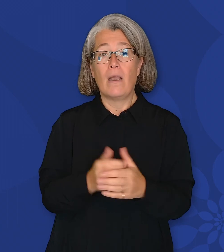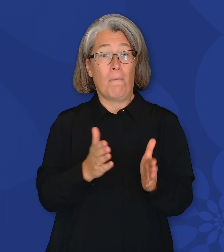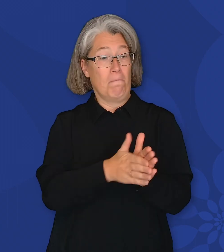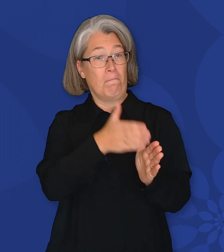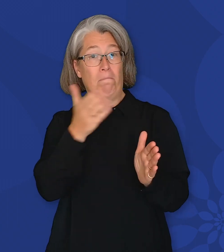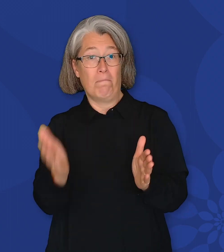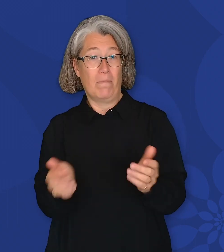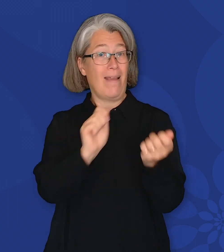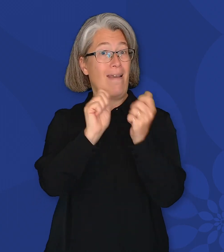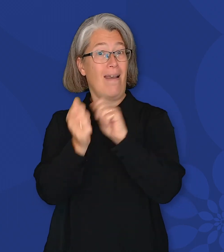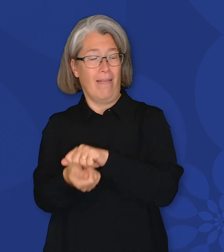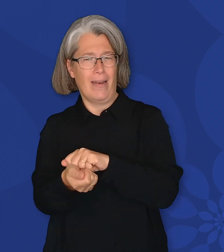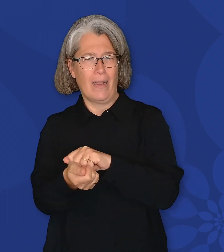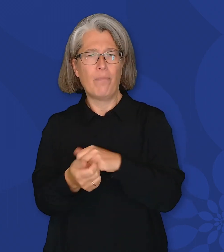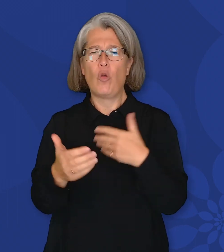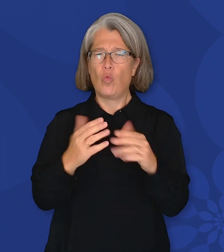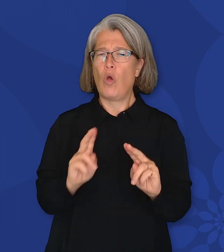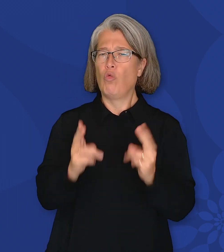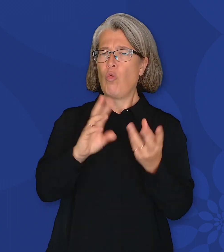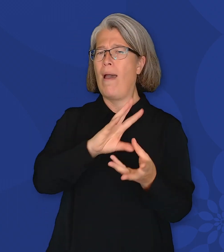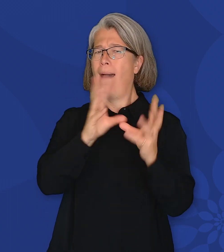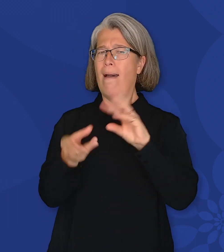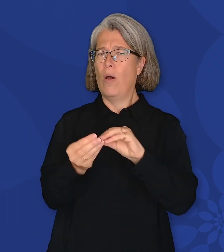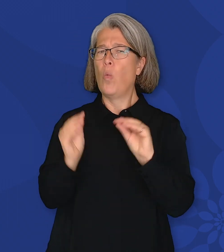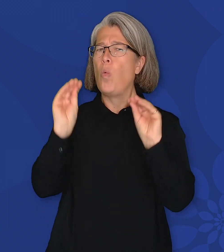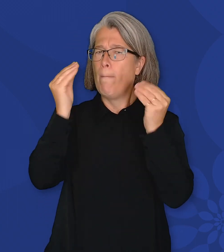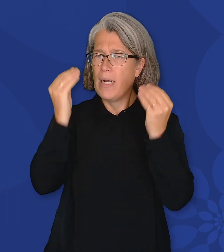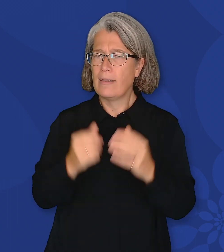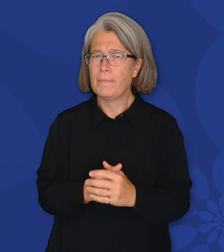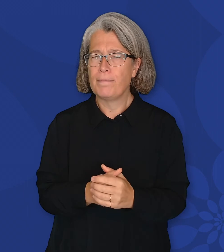Ny utbildningshelhet för övergångsskedet.